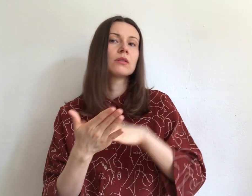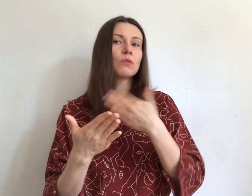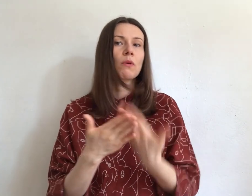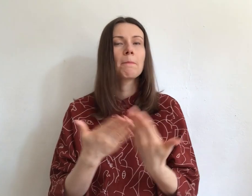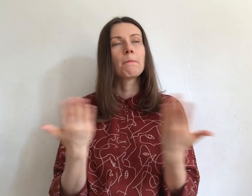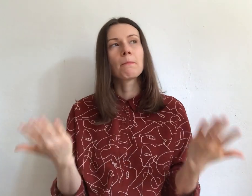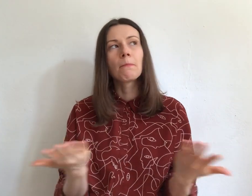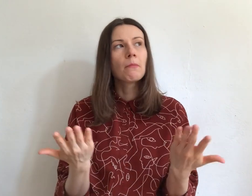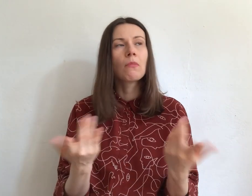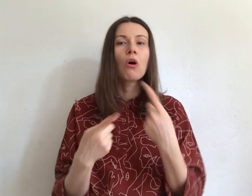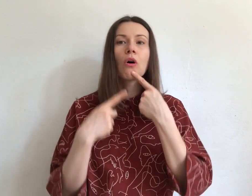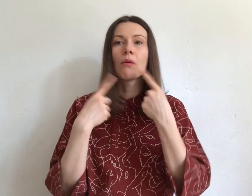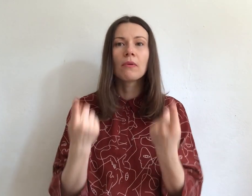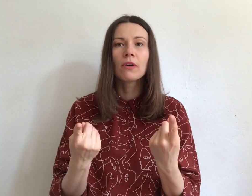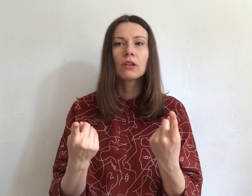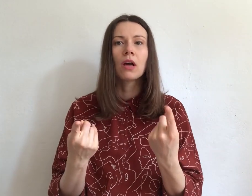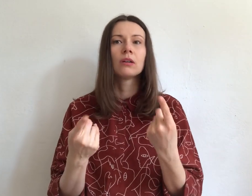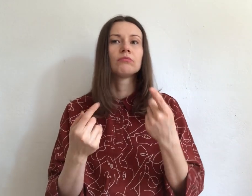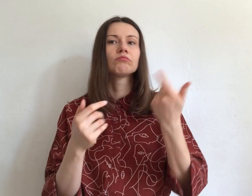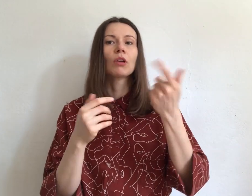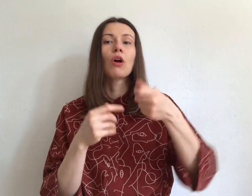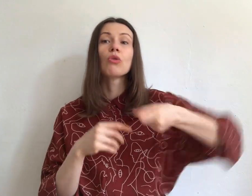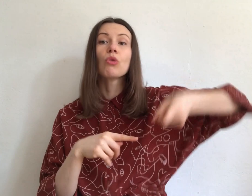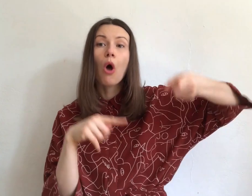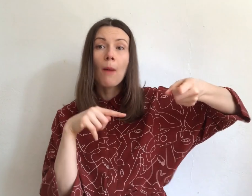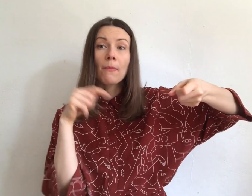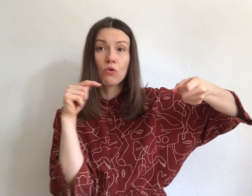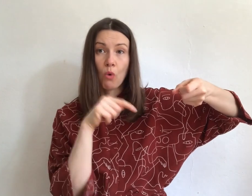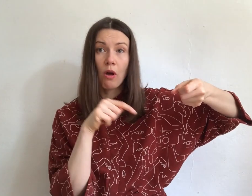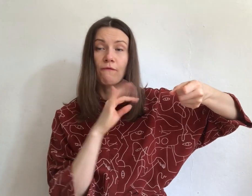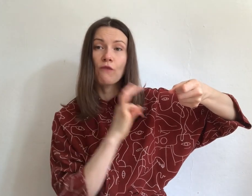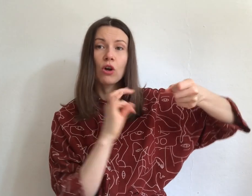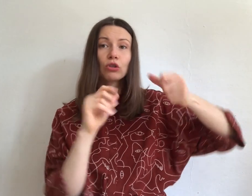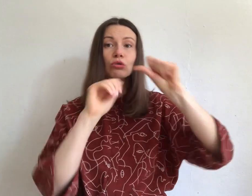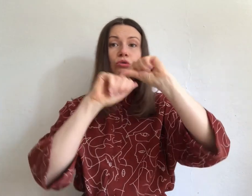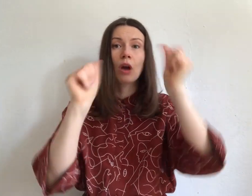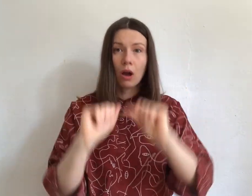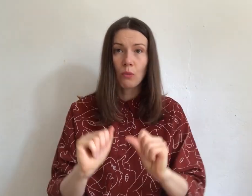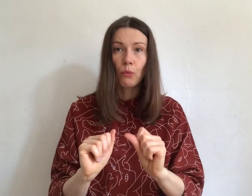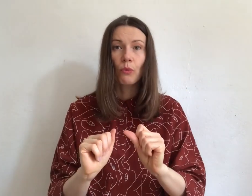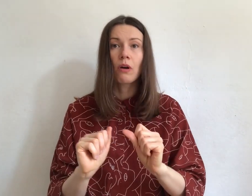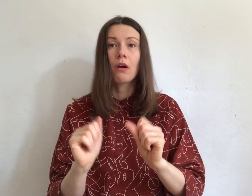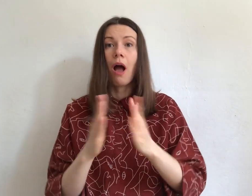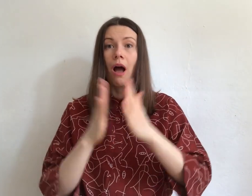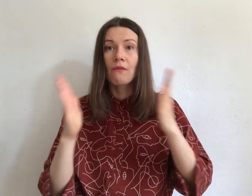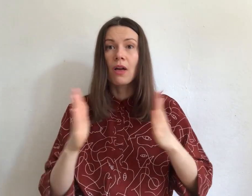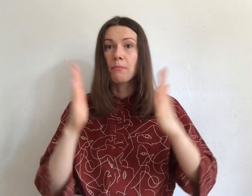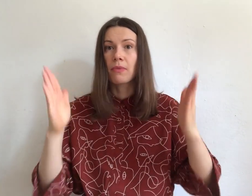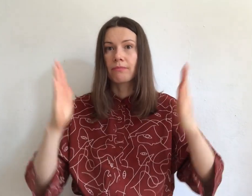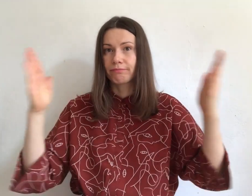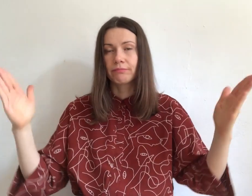(na przykład, powiedzmy, opisujące kształt torby, jej rozmiar